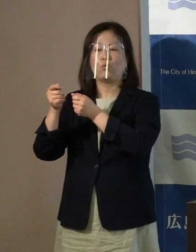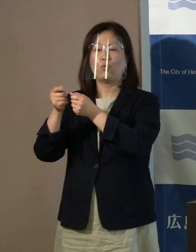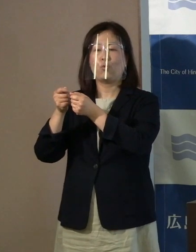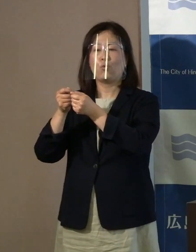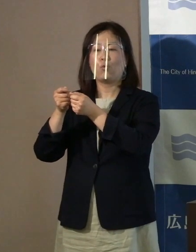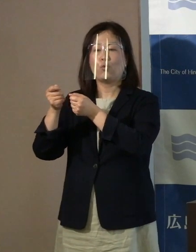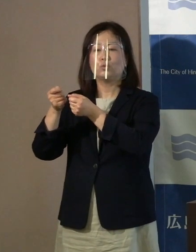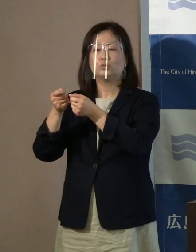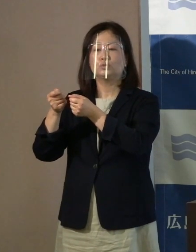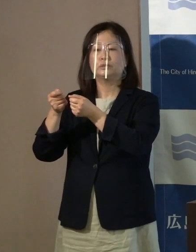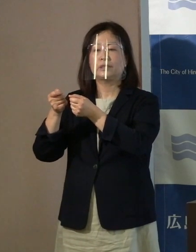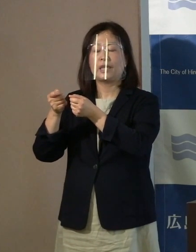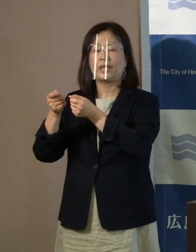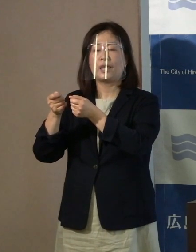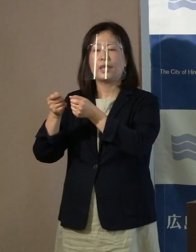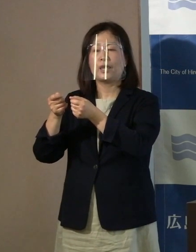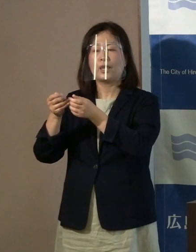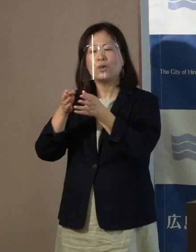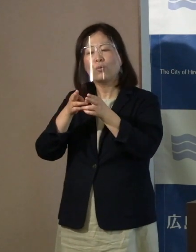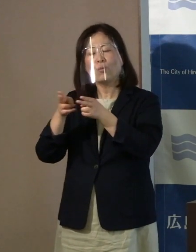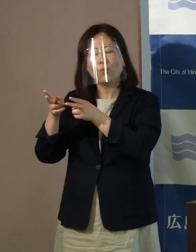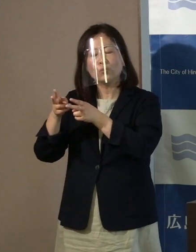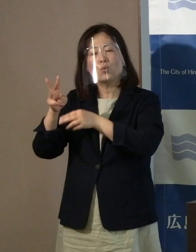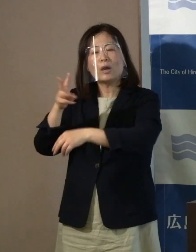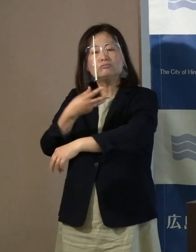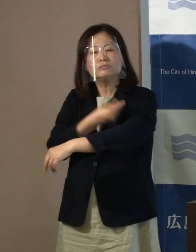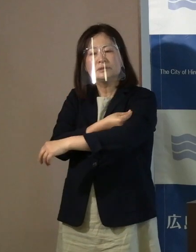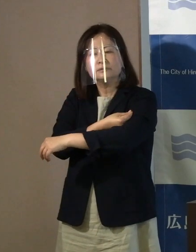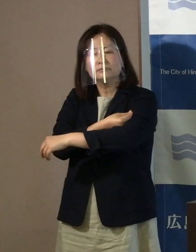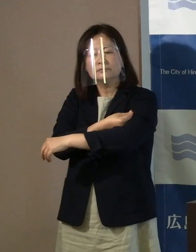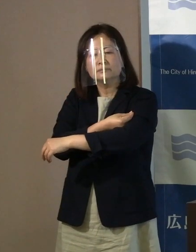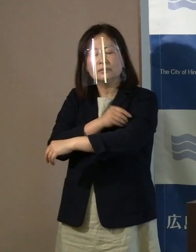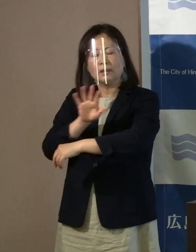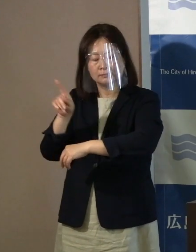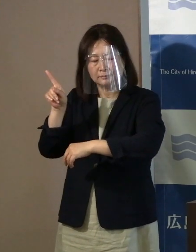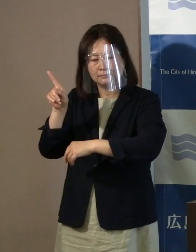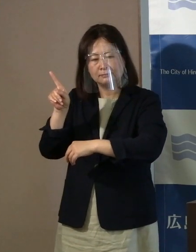配付するようにしたのでという 配慮もありますけれども｡